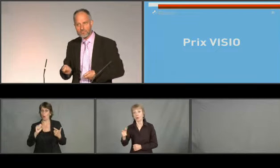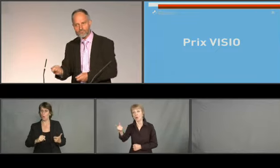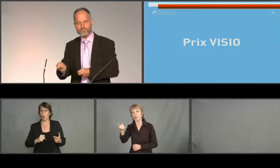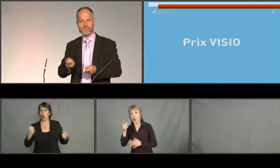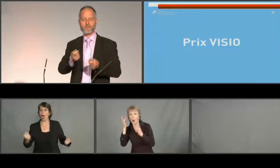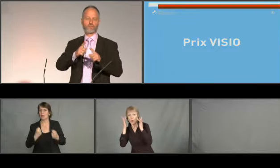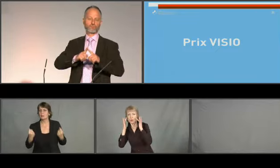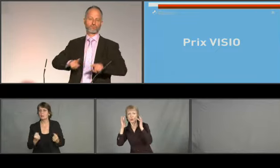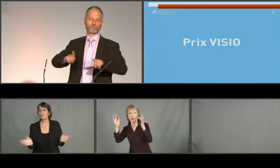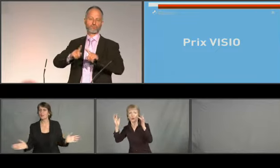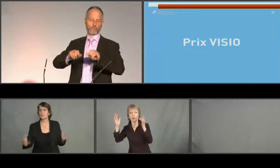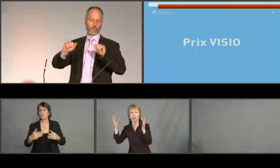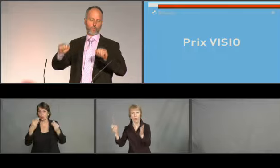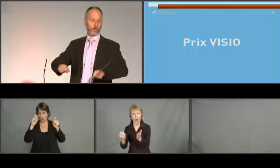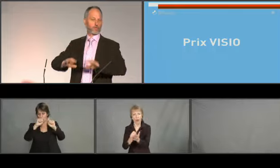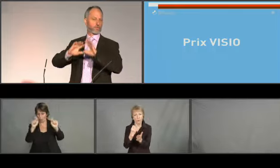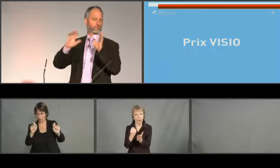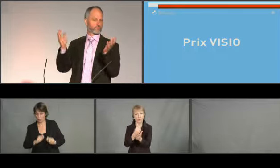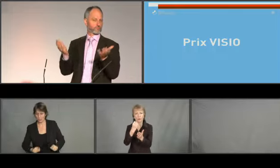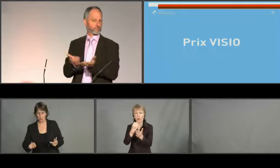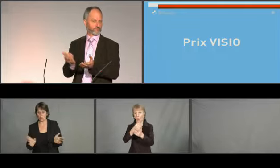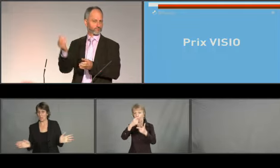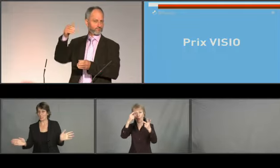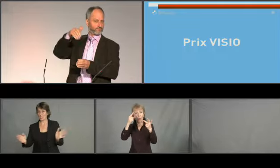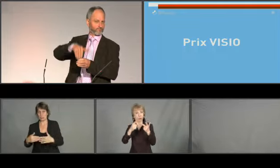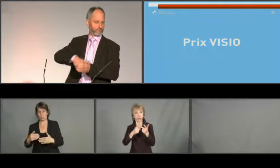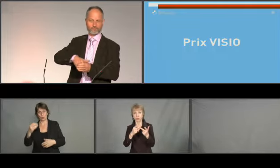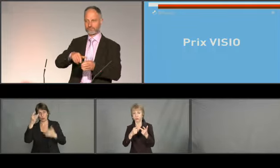Eine Person die sich in irgendeiner Form